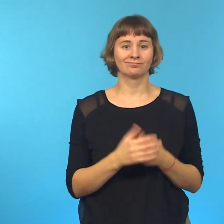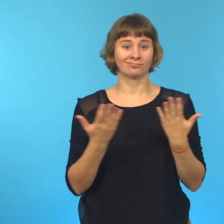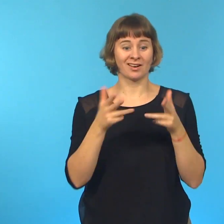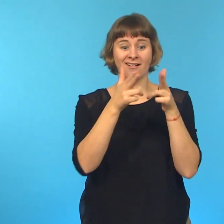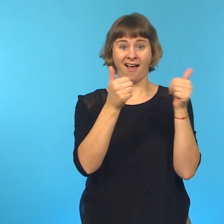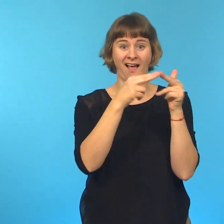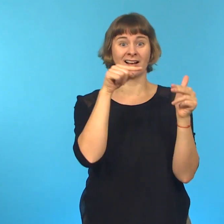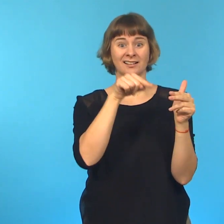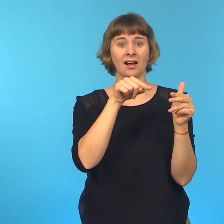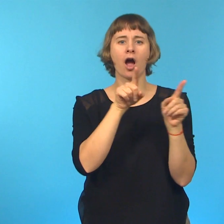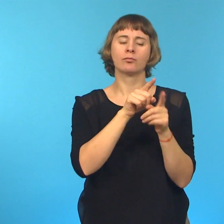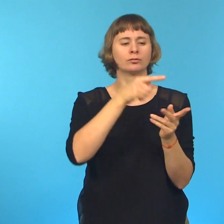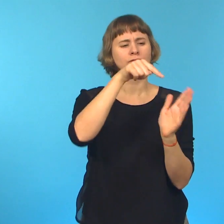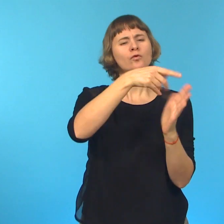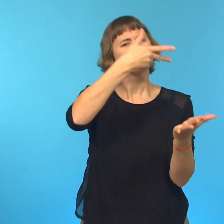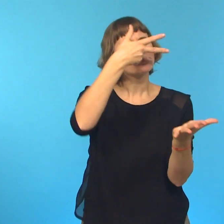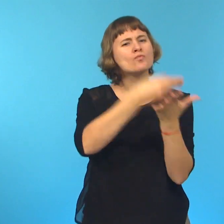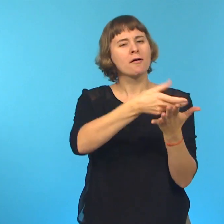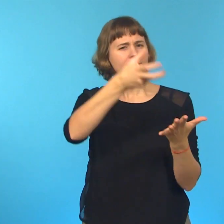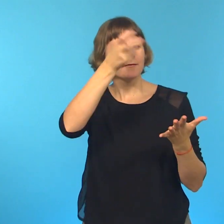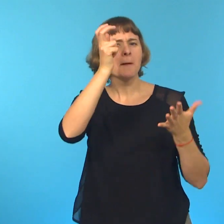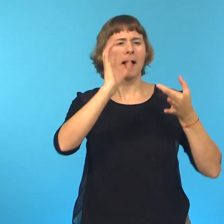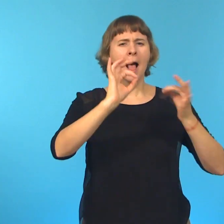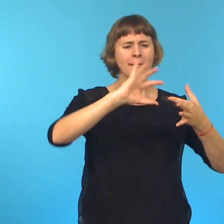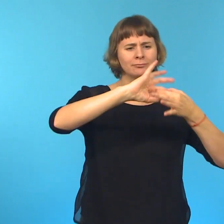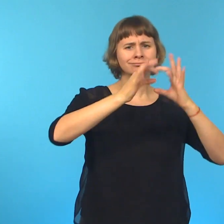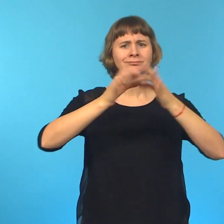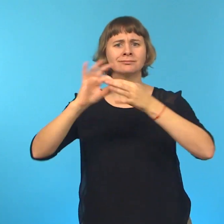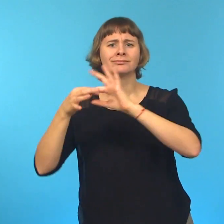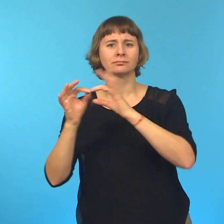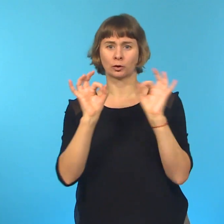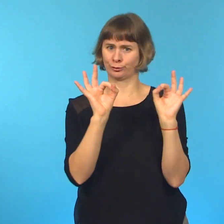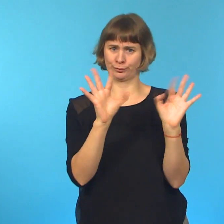Kalkinė kalba neturi savo sistemos –